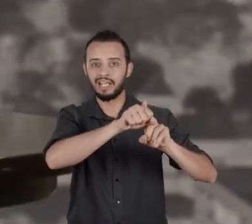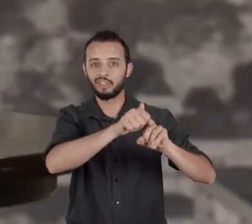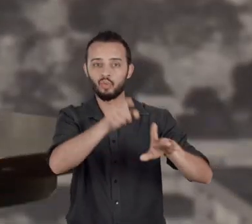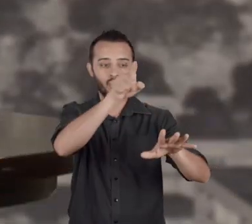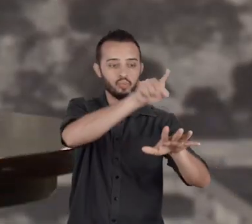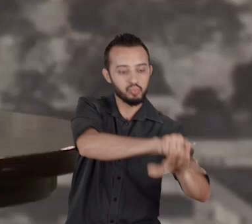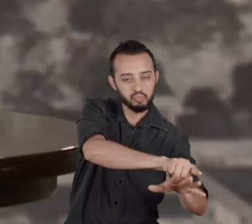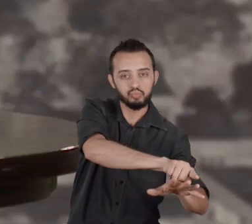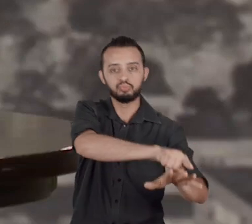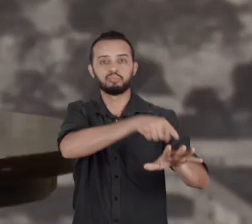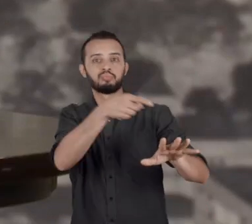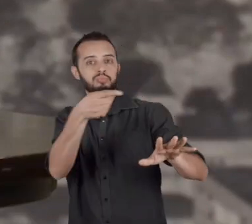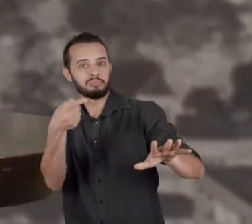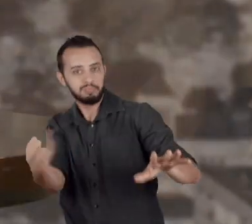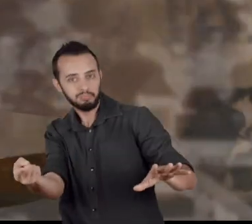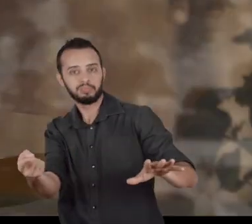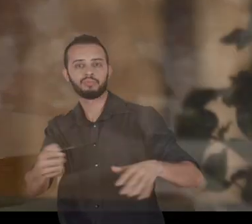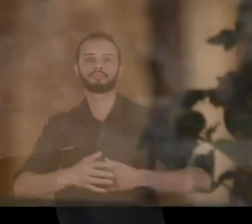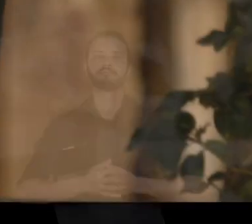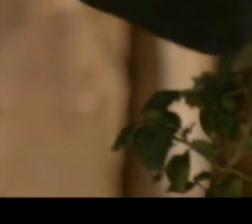dar dois passos em direção à morte social.